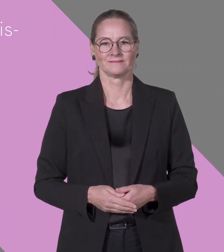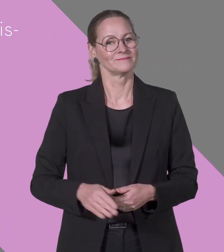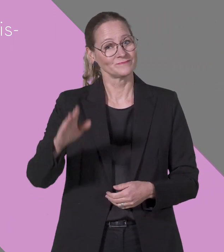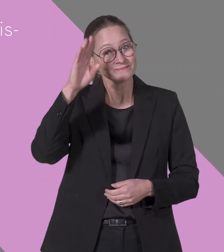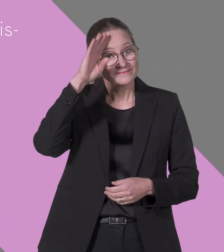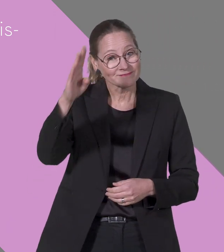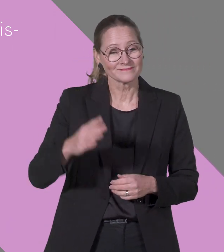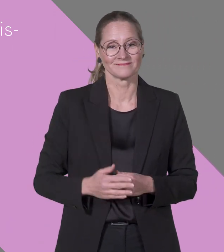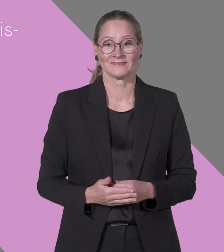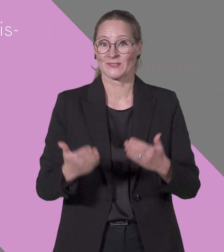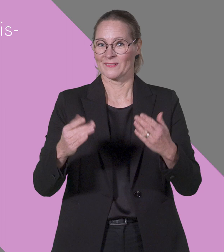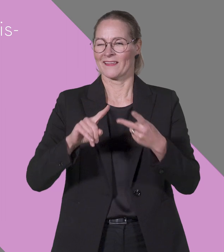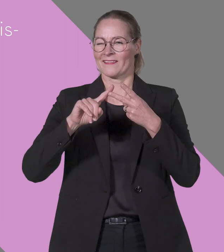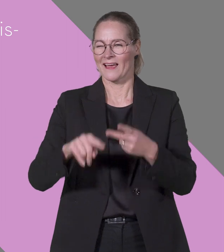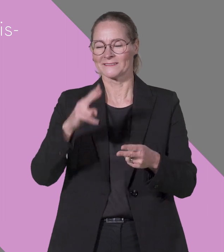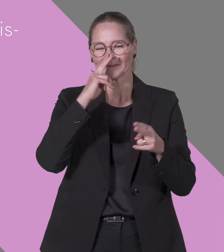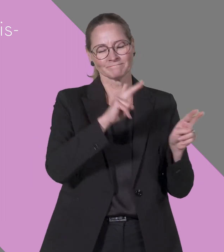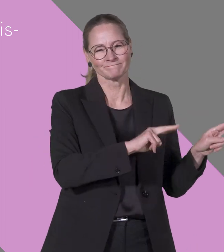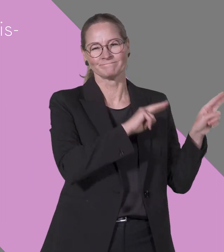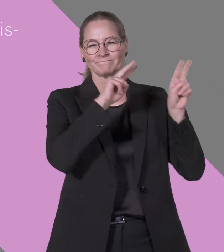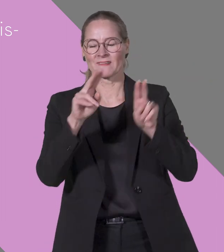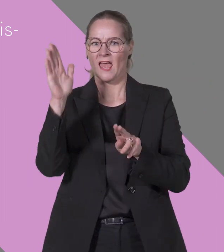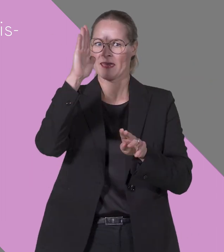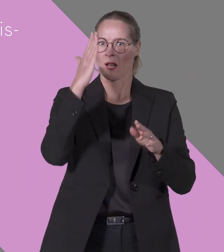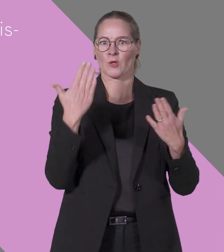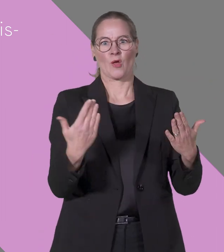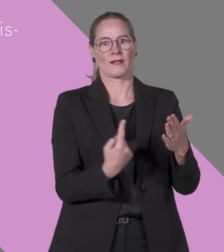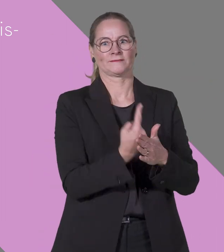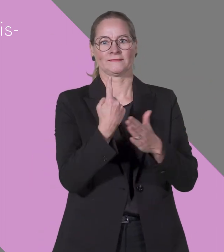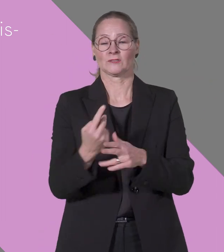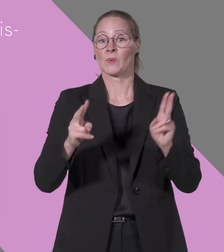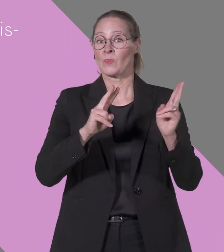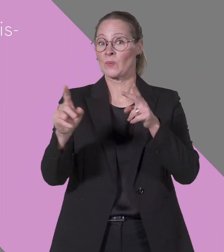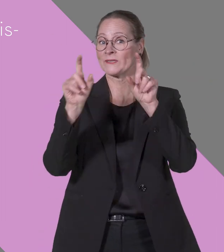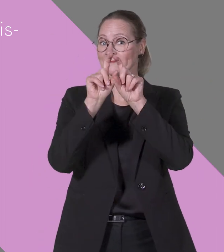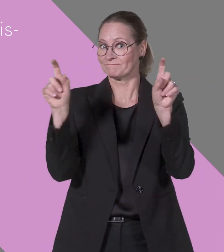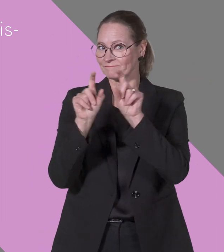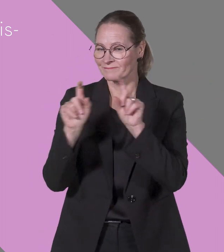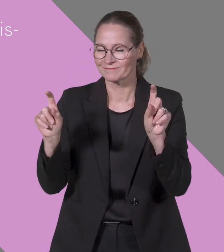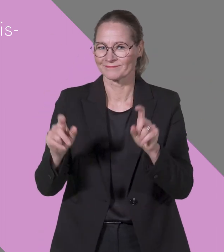Hei! On taas aika käydä läpi viikon ajankohtaisimpia uutisaiheita.